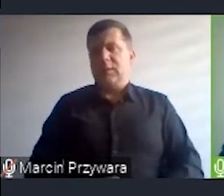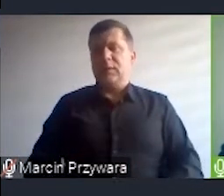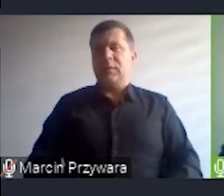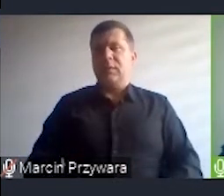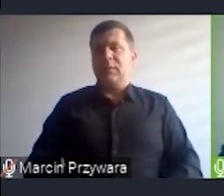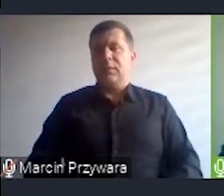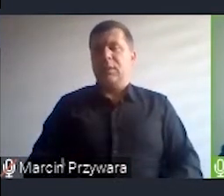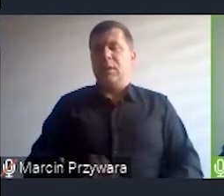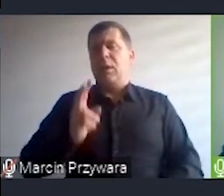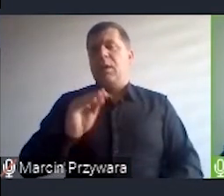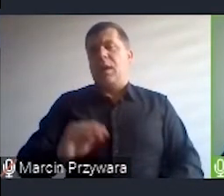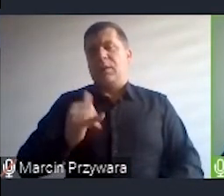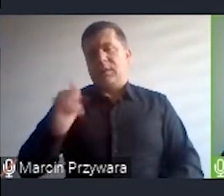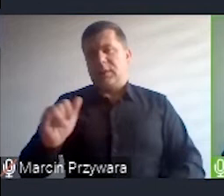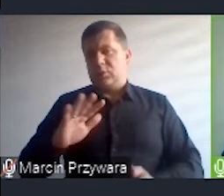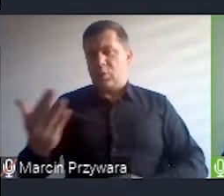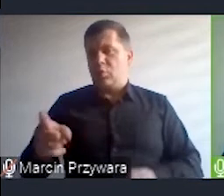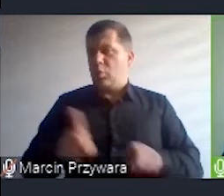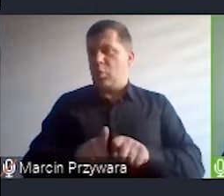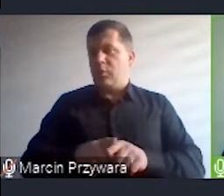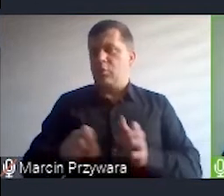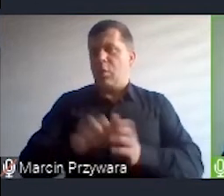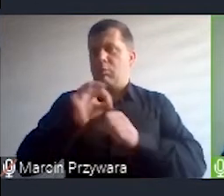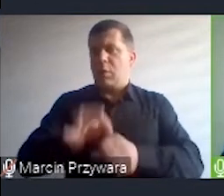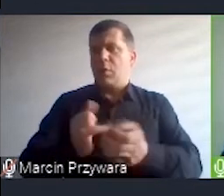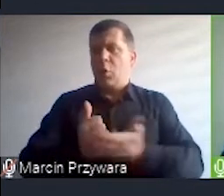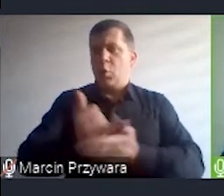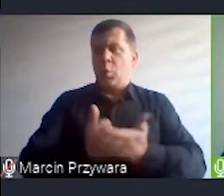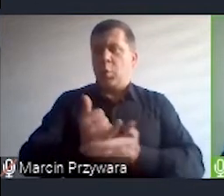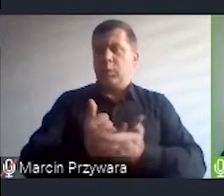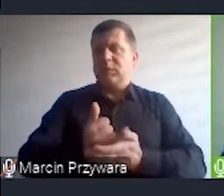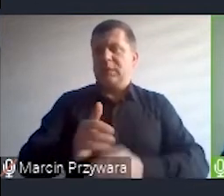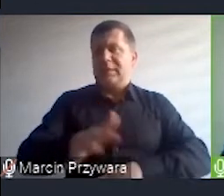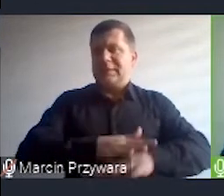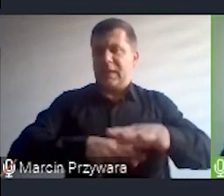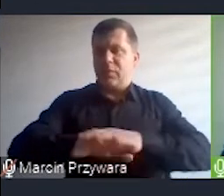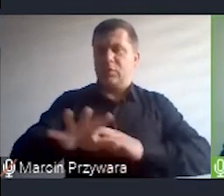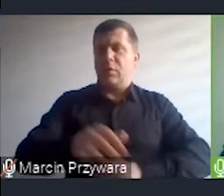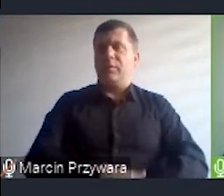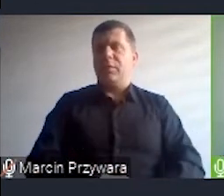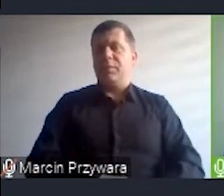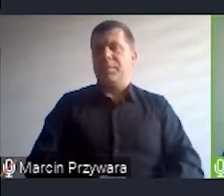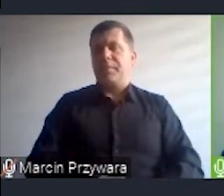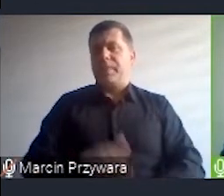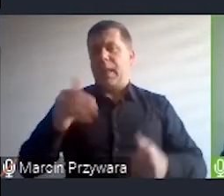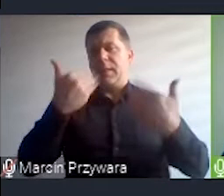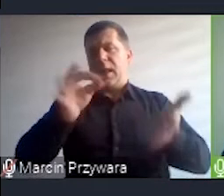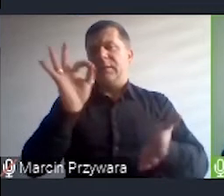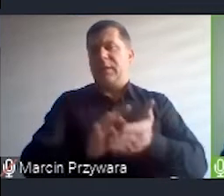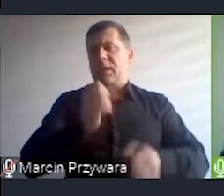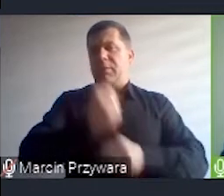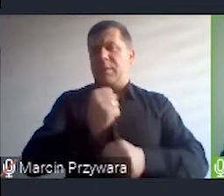z drugiej strony również do prowadzenia kursów zawodowych, które miały zapewnić prace uczestnikom.